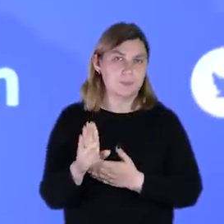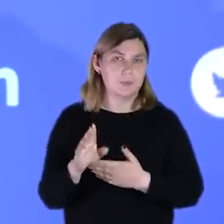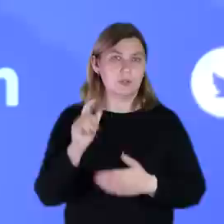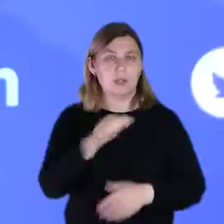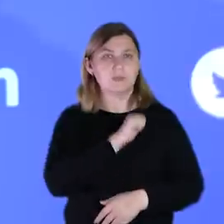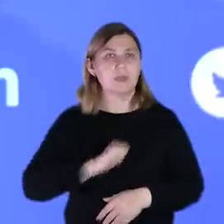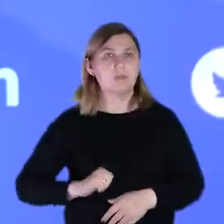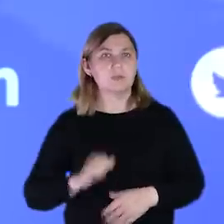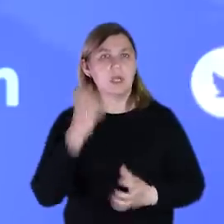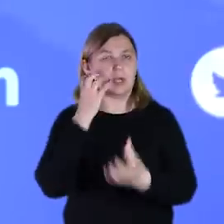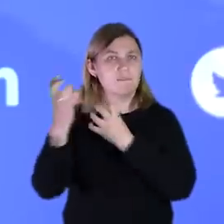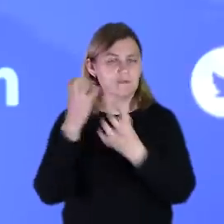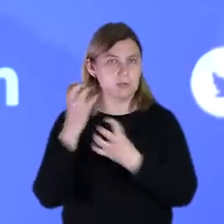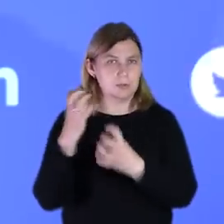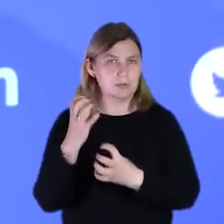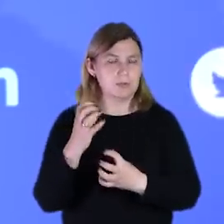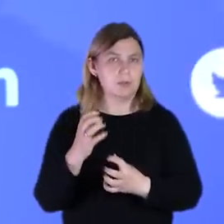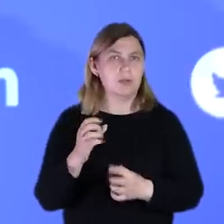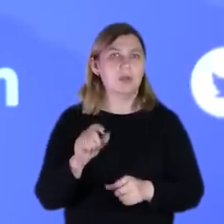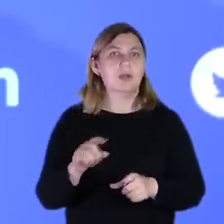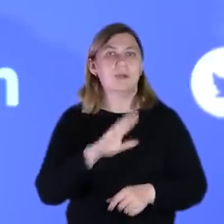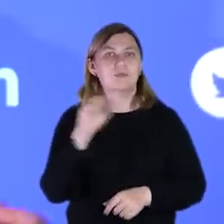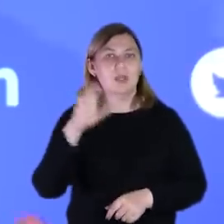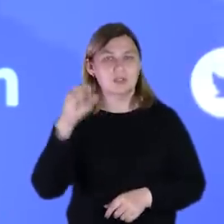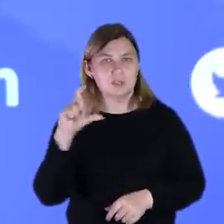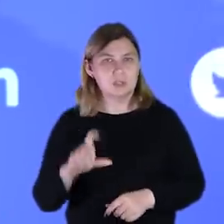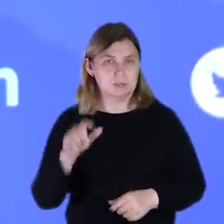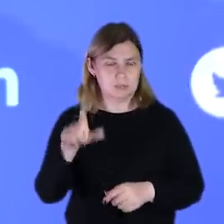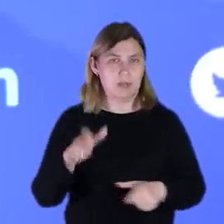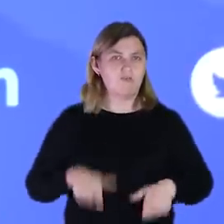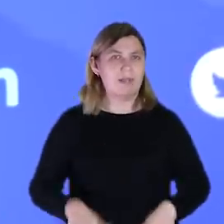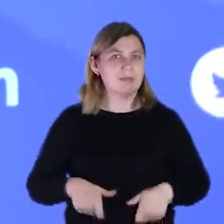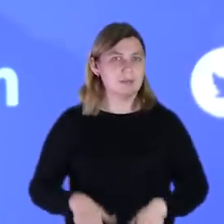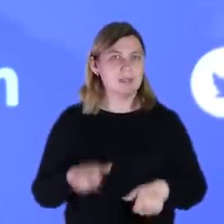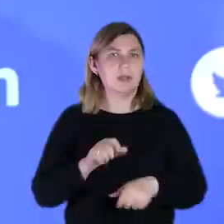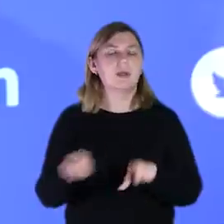Samodzielnego Referatu Informacyjnego z Brześcia właśnie w Siedlcach i głównym zadaniem tej